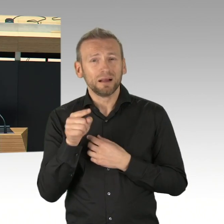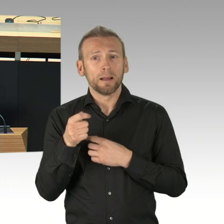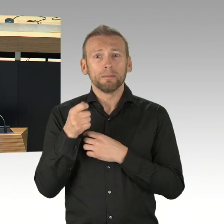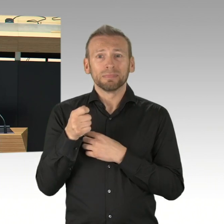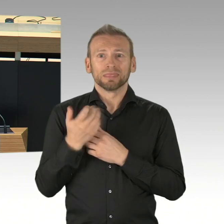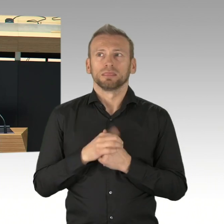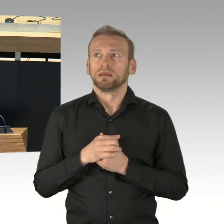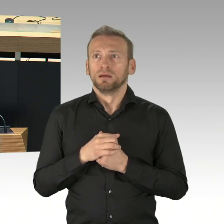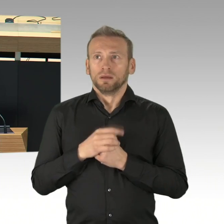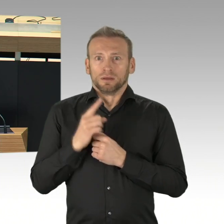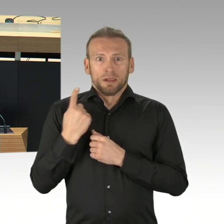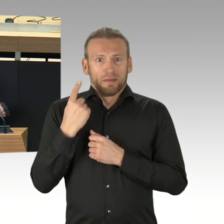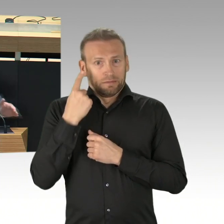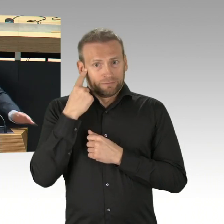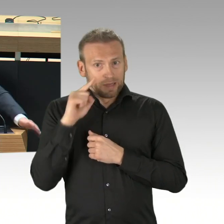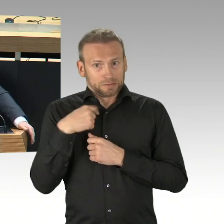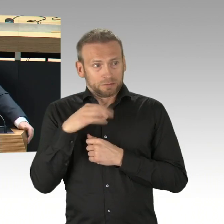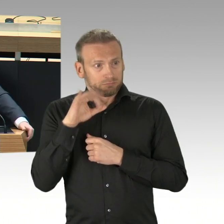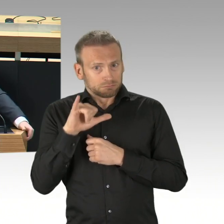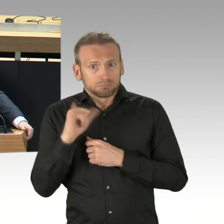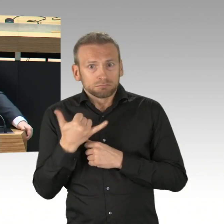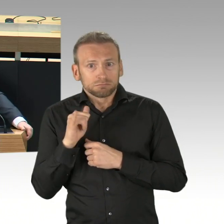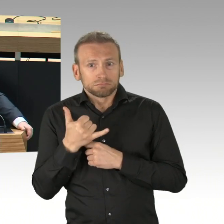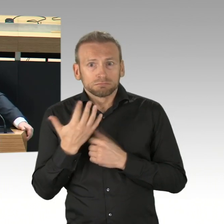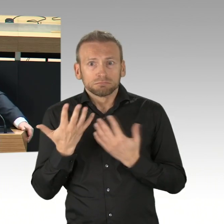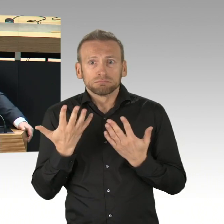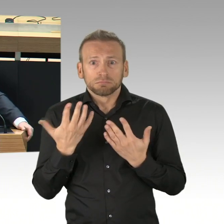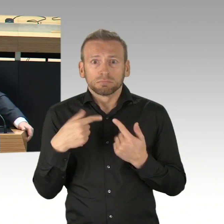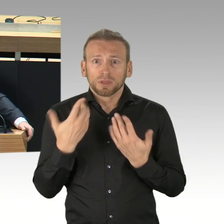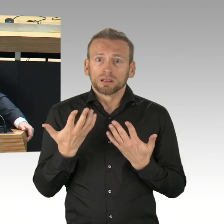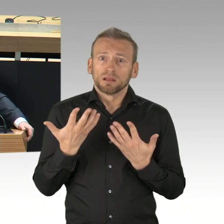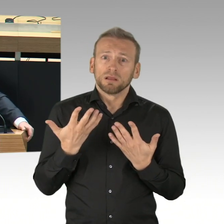das wissen Sie und Ihre Fraktion ganz besonders gut, Herr Kollege. (Rednerwechsel) Ja, natürlich, aber unentwegtes Reinschreien